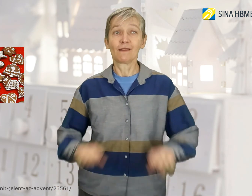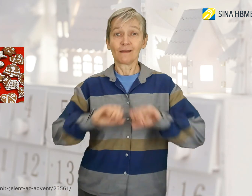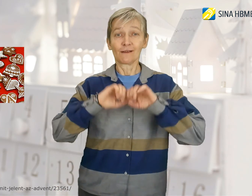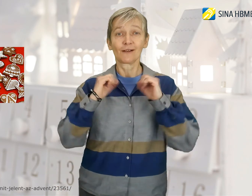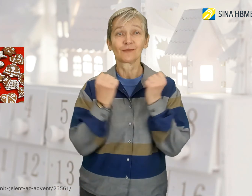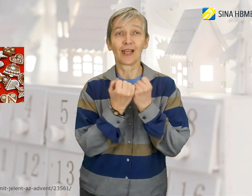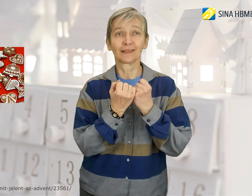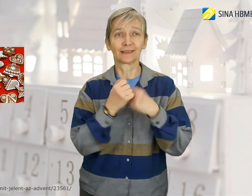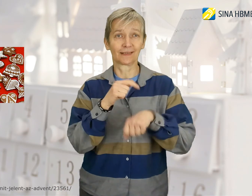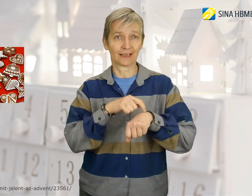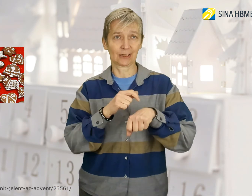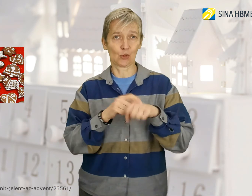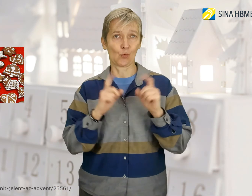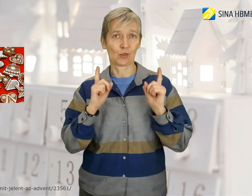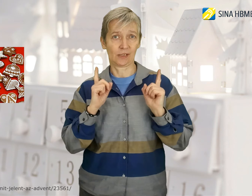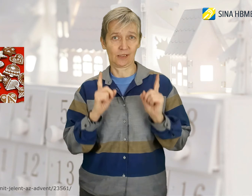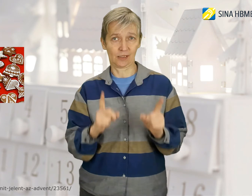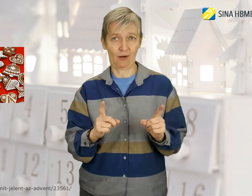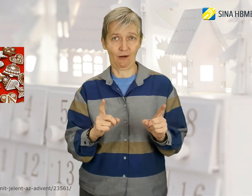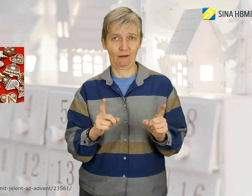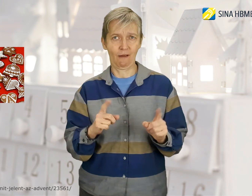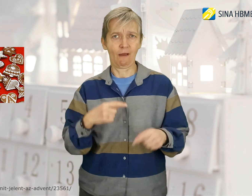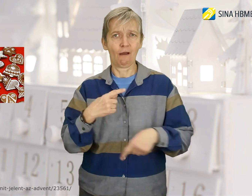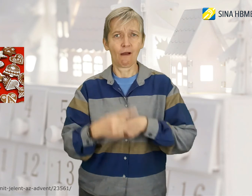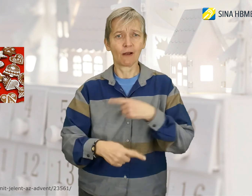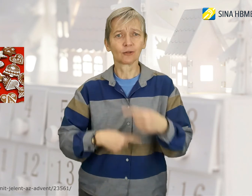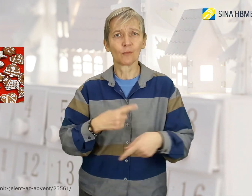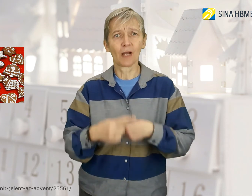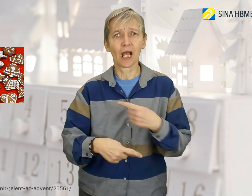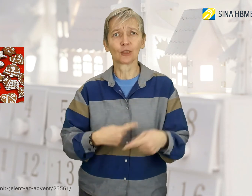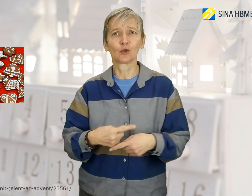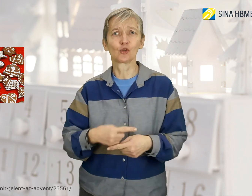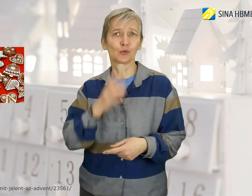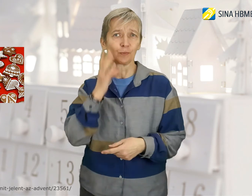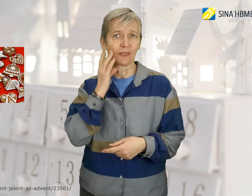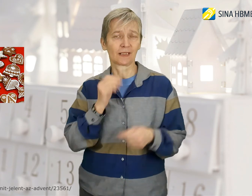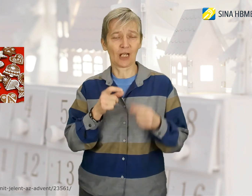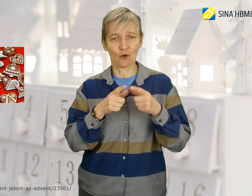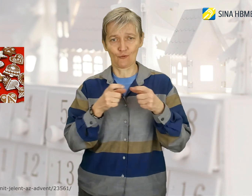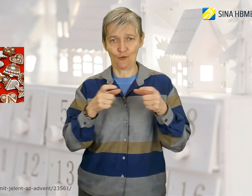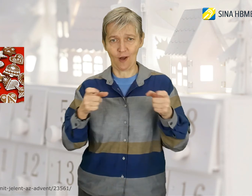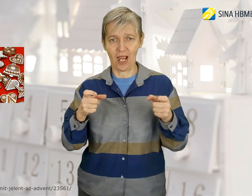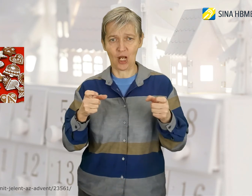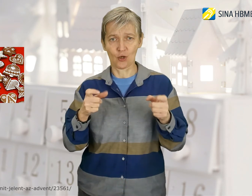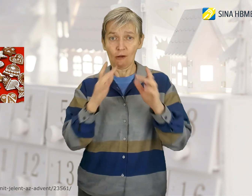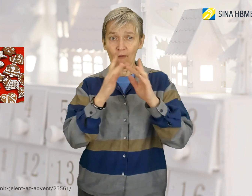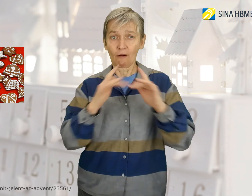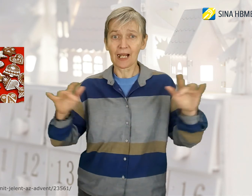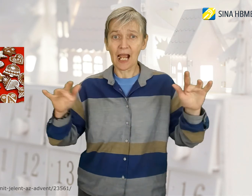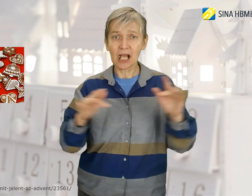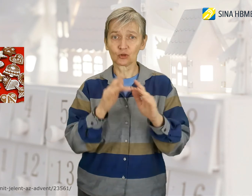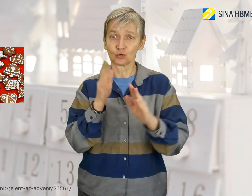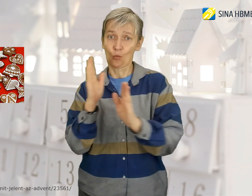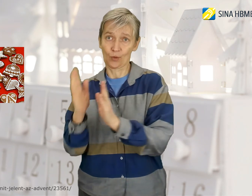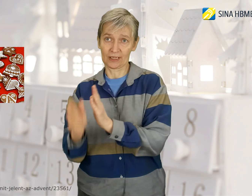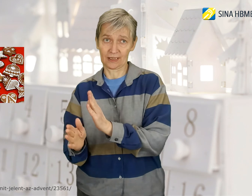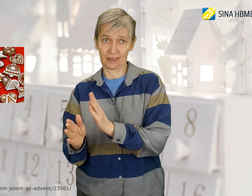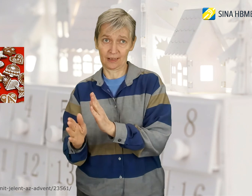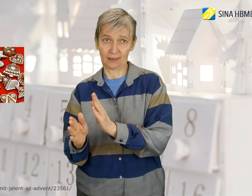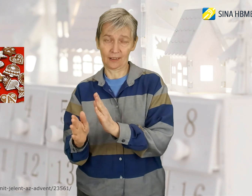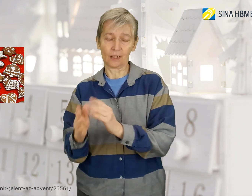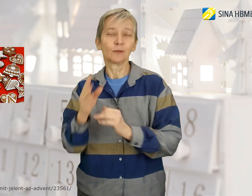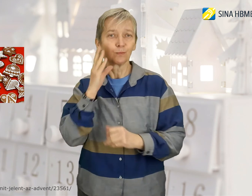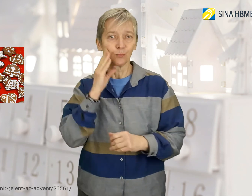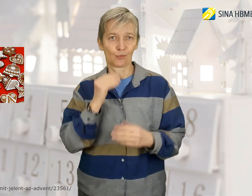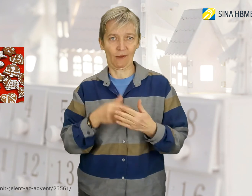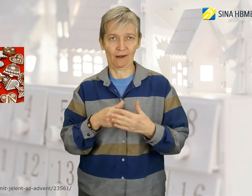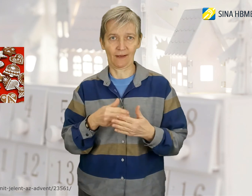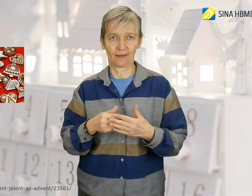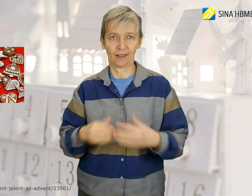Az advent időszaka elegendő ahhoz, hogy a hagyományos mézeskalácsok karácsonyig megpuhuljanak.